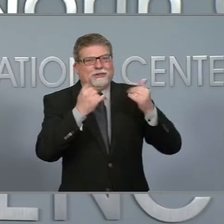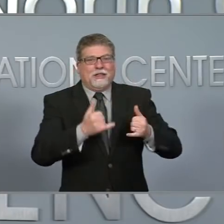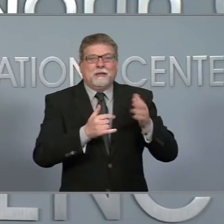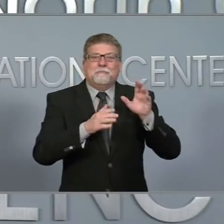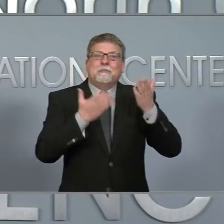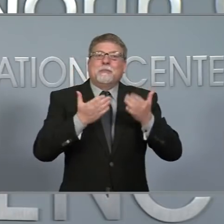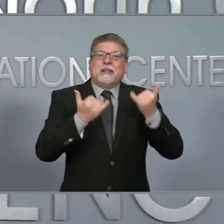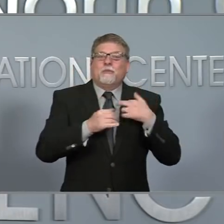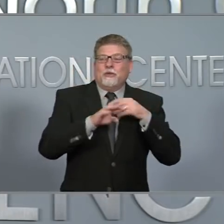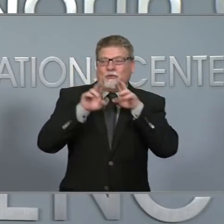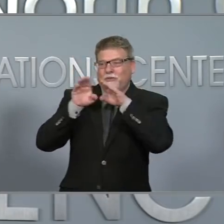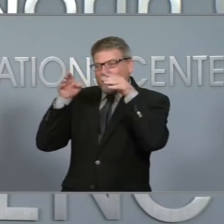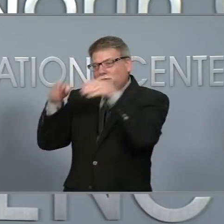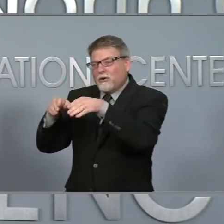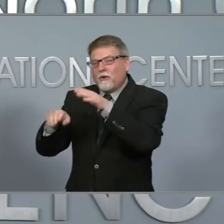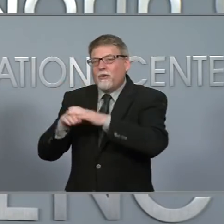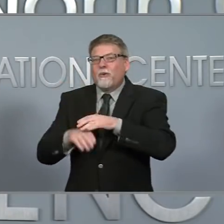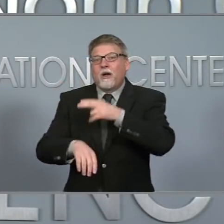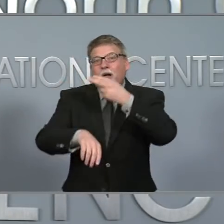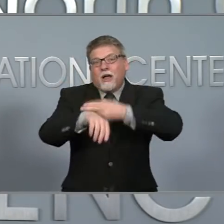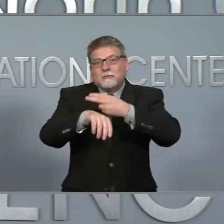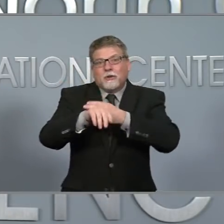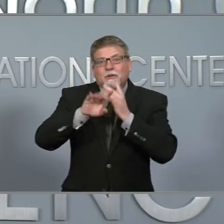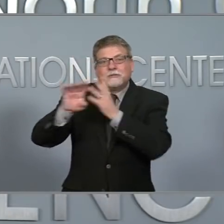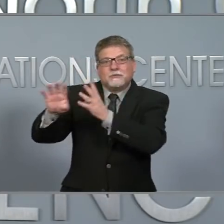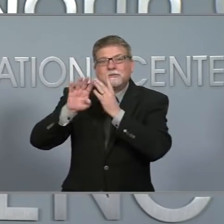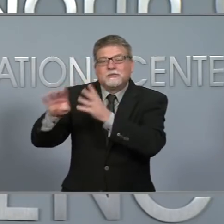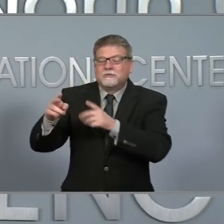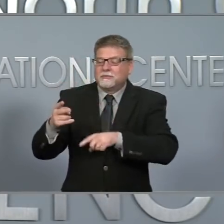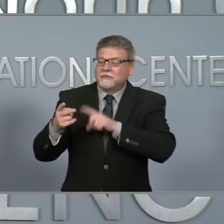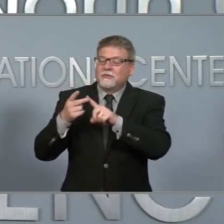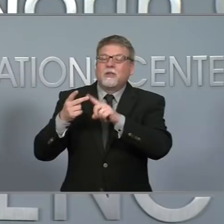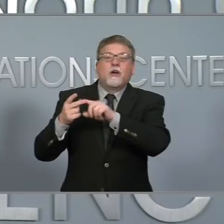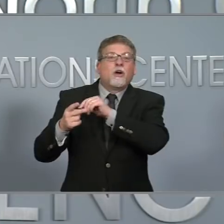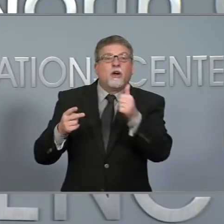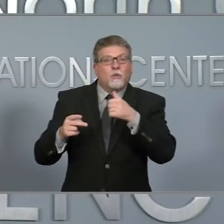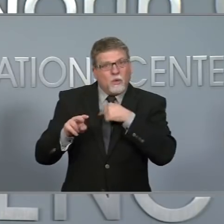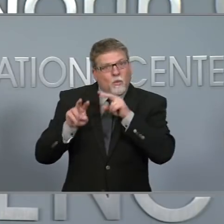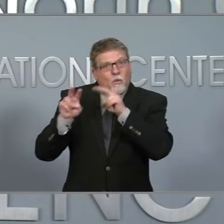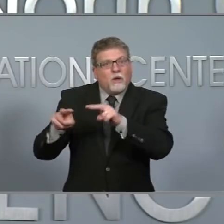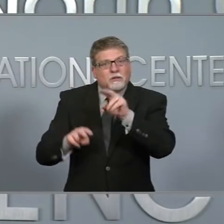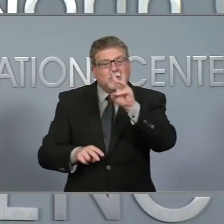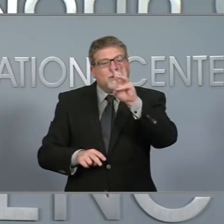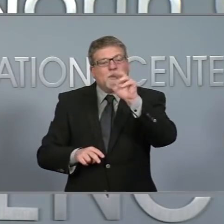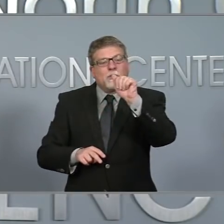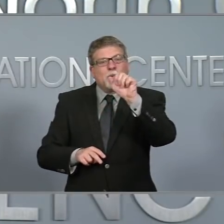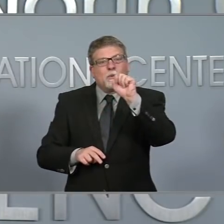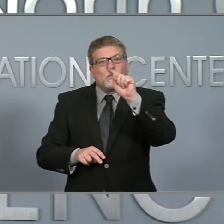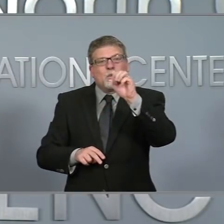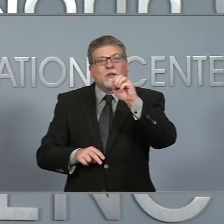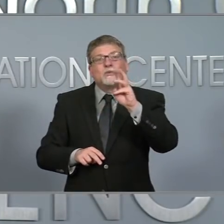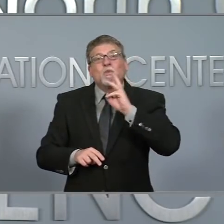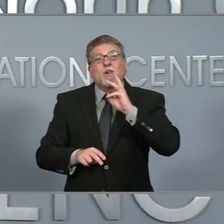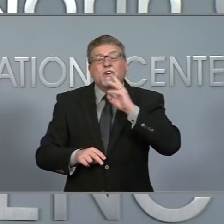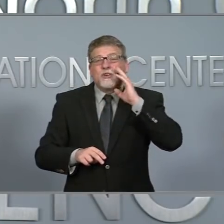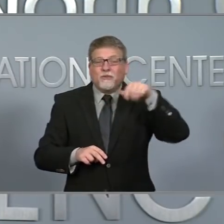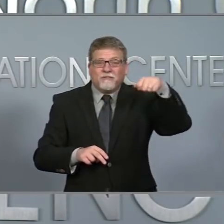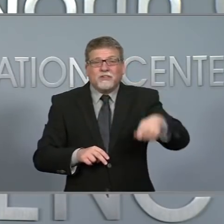importante tanto como otra métrica como una enfermedad